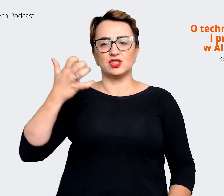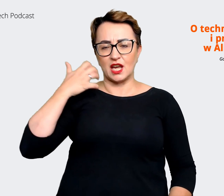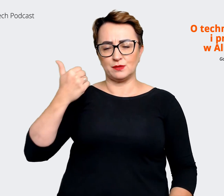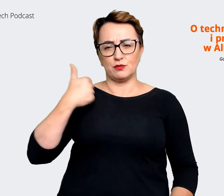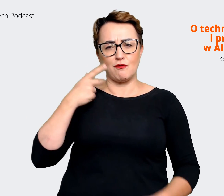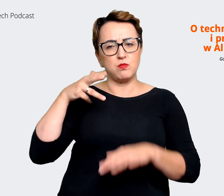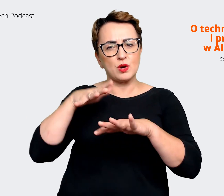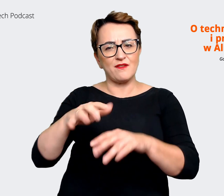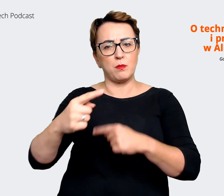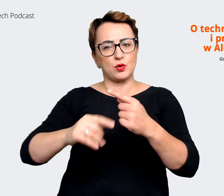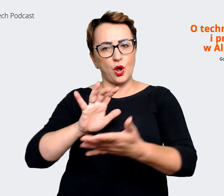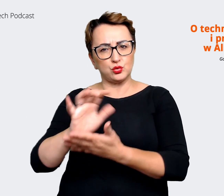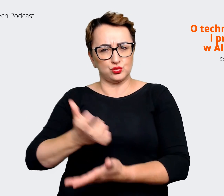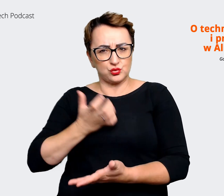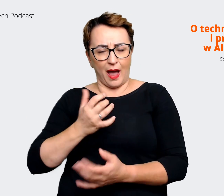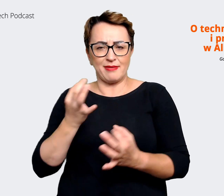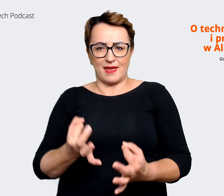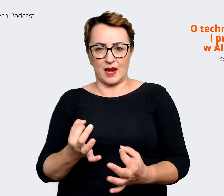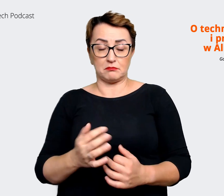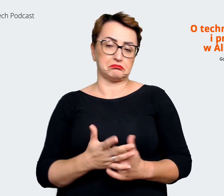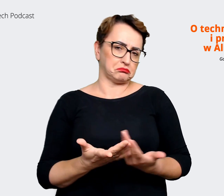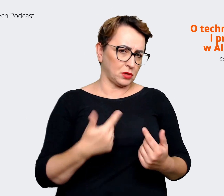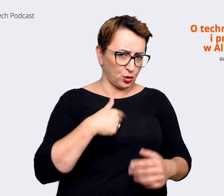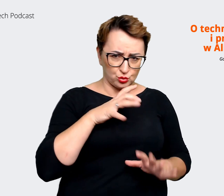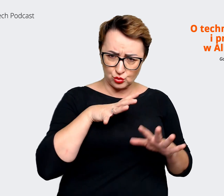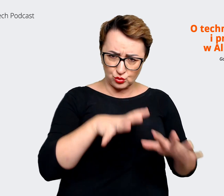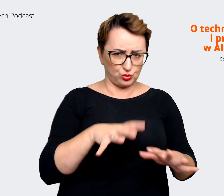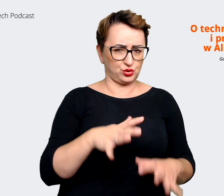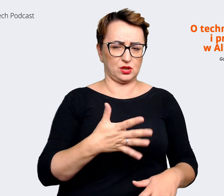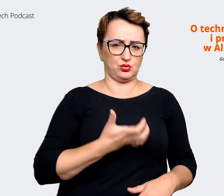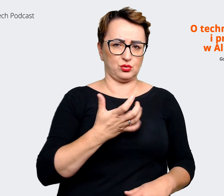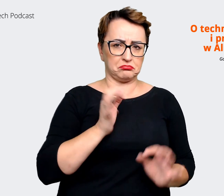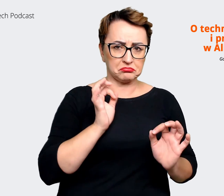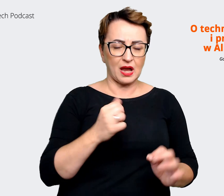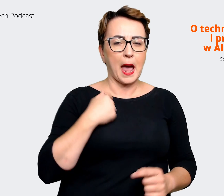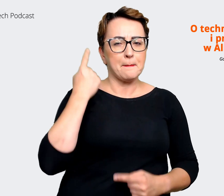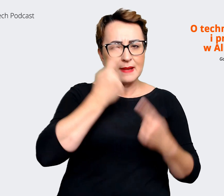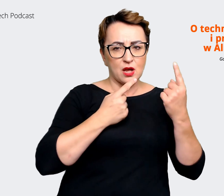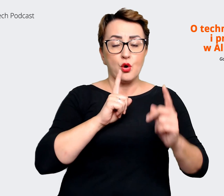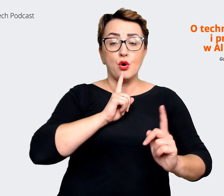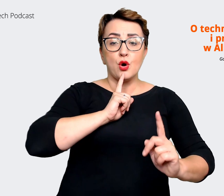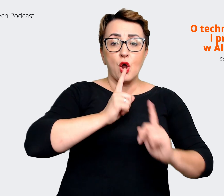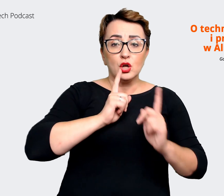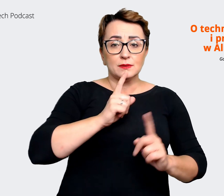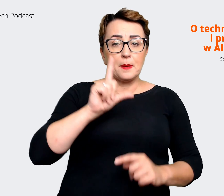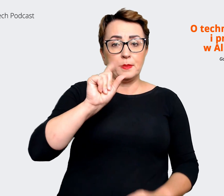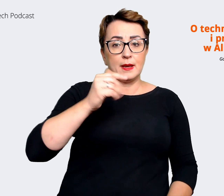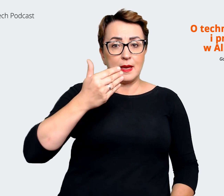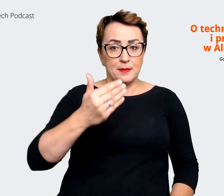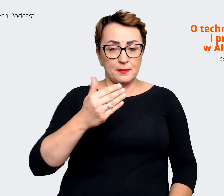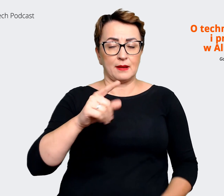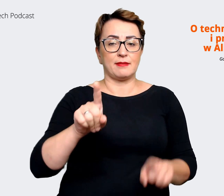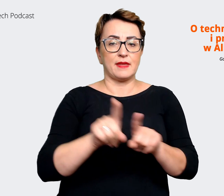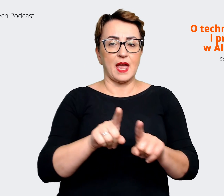Tomasz: Nadal mam bardzo duże. Wydaje mi się, że rozmowy z PM'ami, z developerami, które prowadzę,